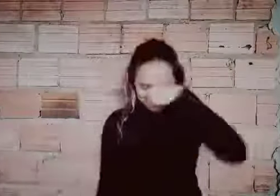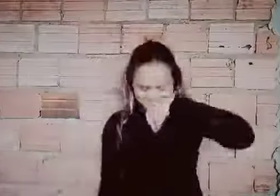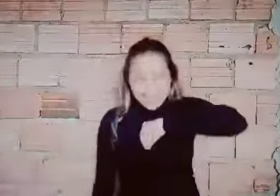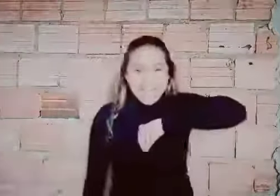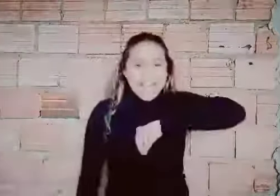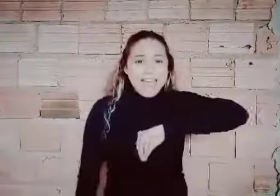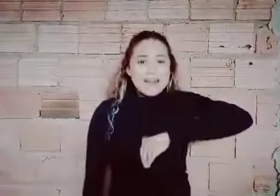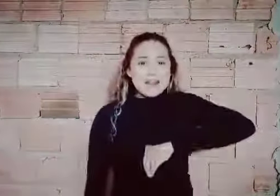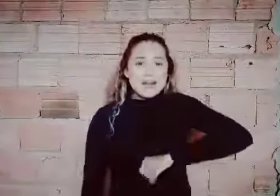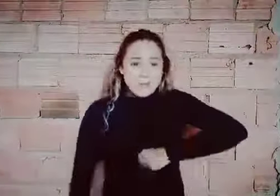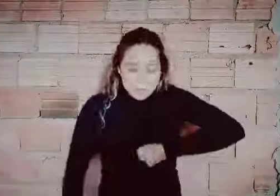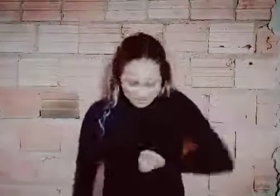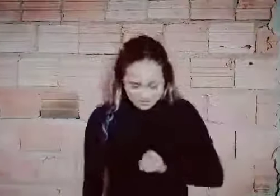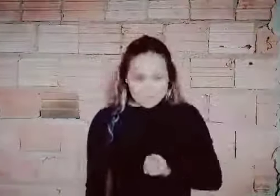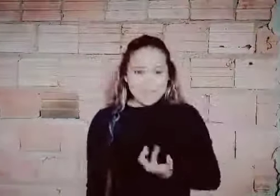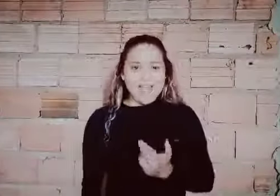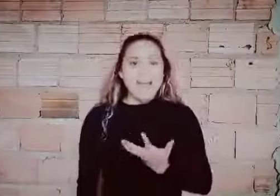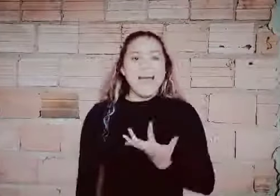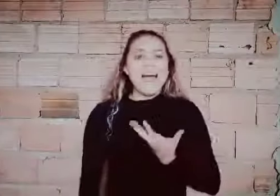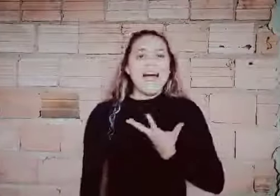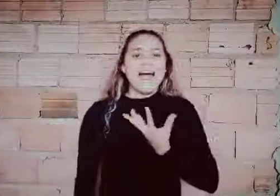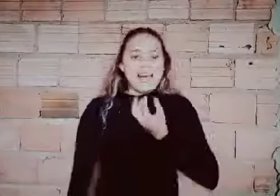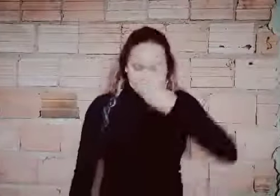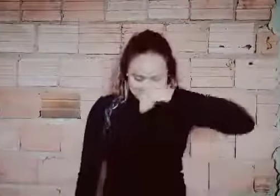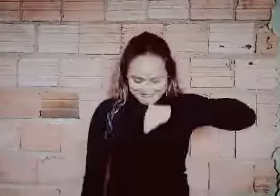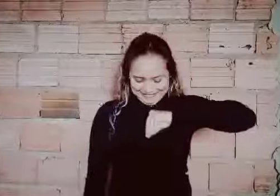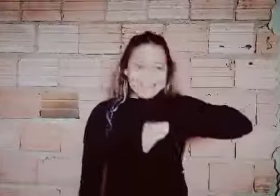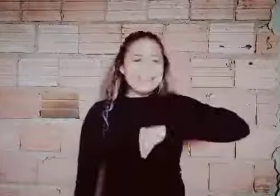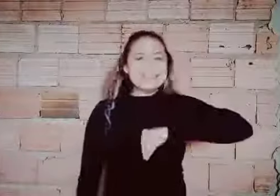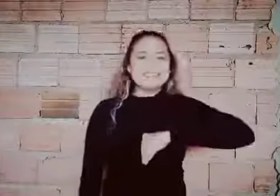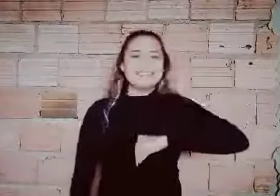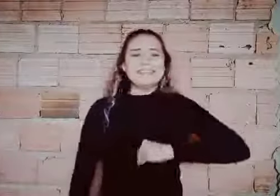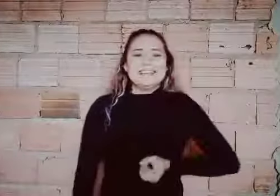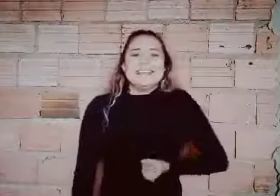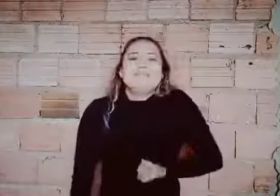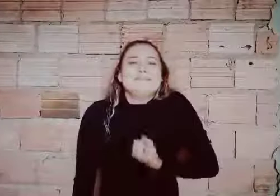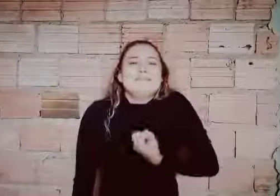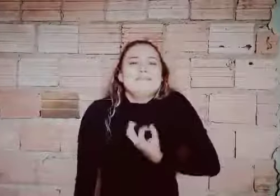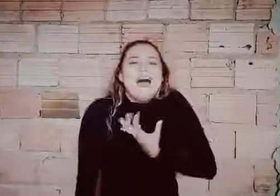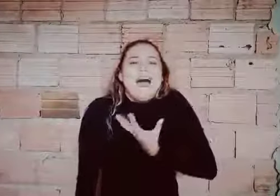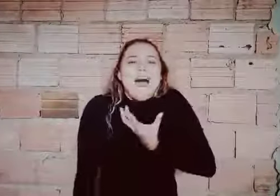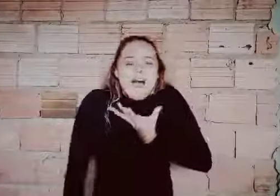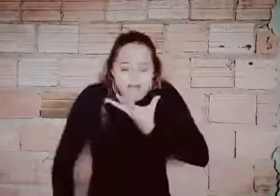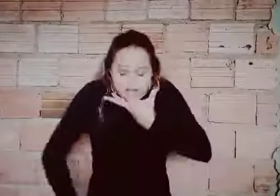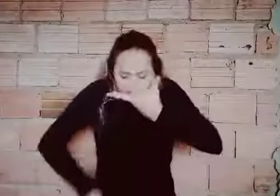De dentro pra fora, de dentro pra fora